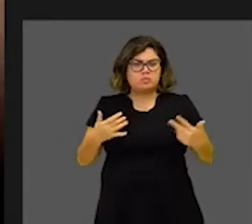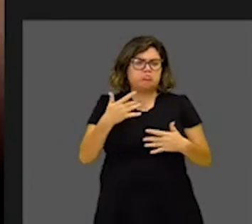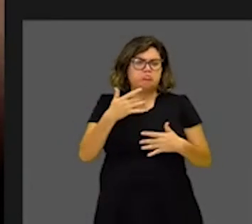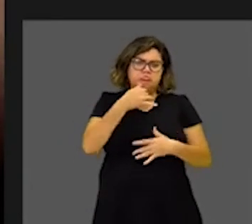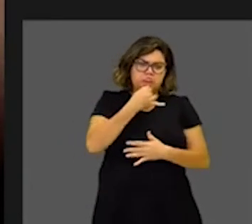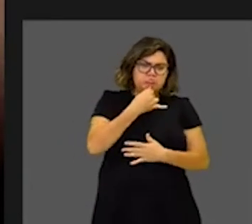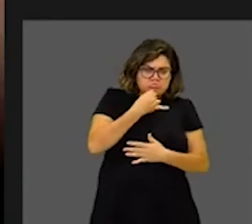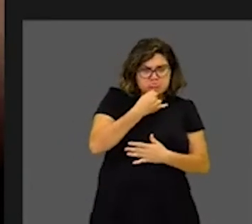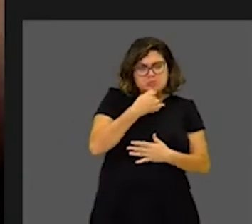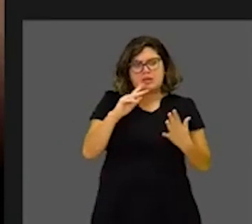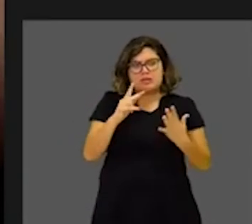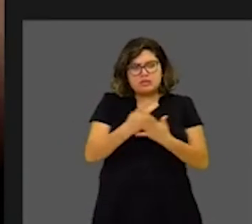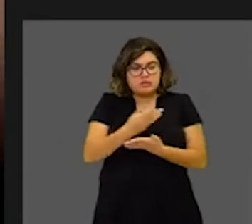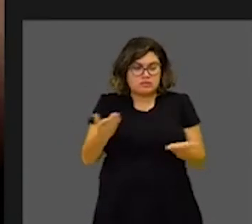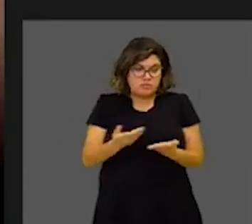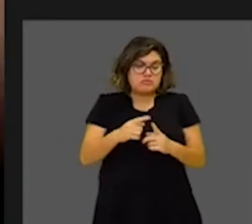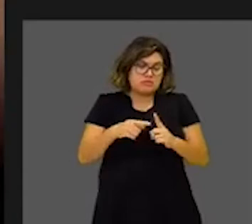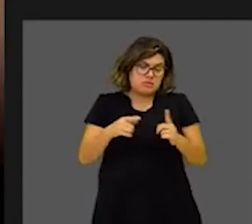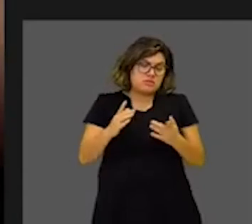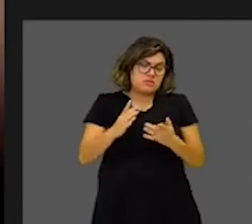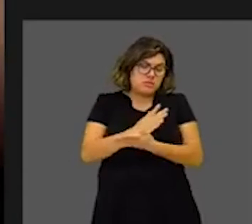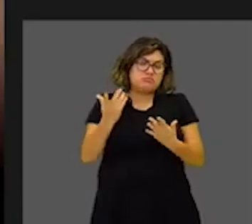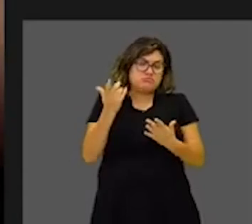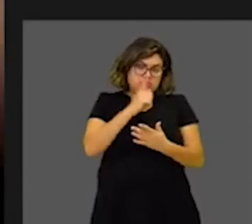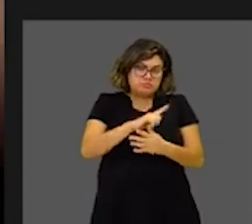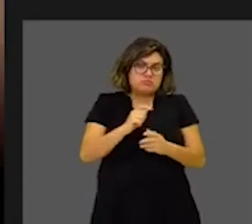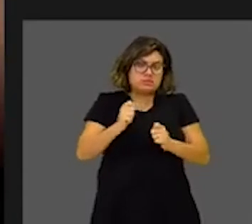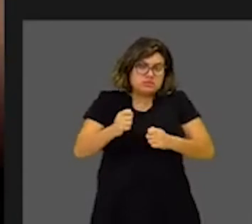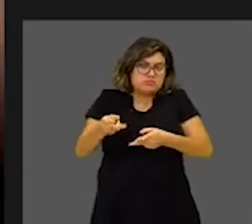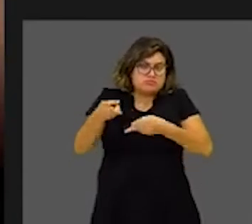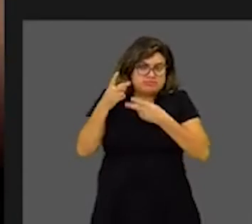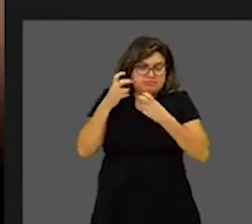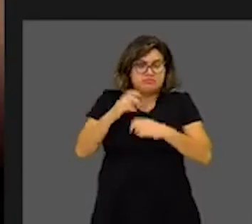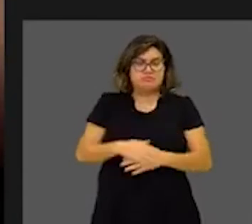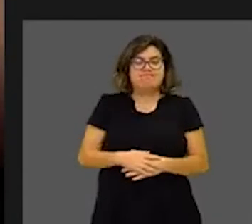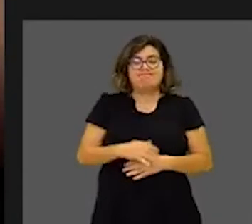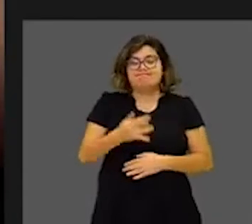gente tem sim queria conhecer agora o que lamento talvez nesse debate que não tem algum incluído as